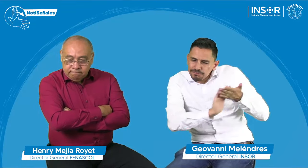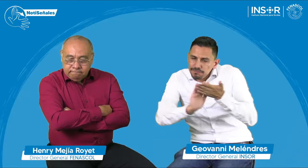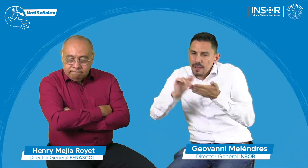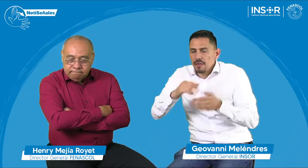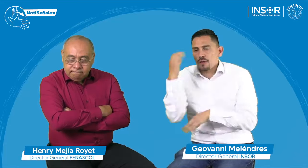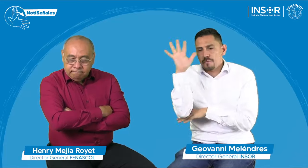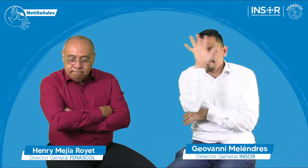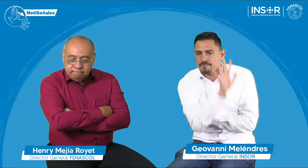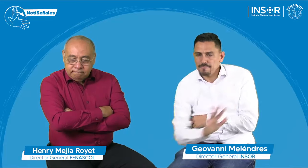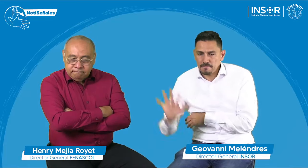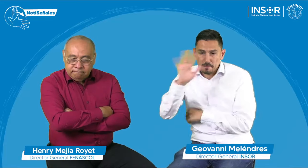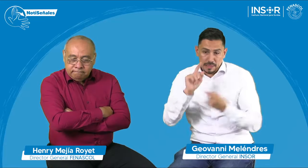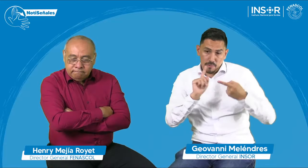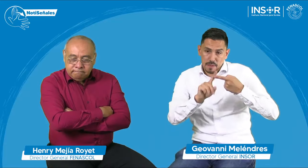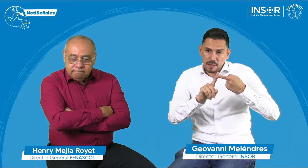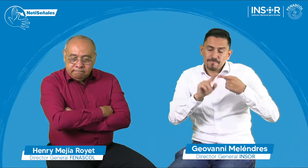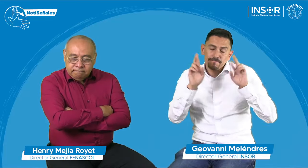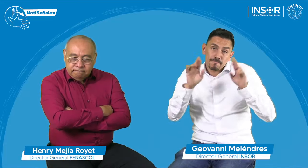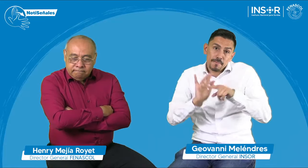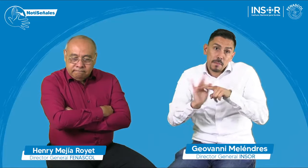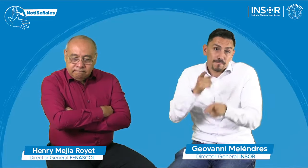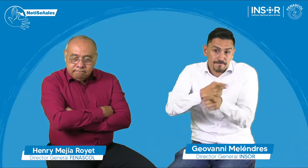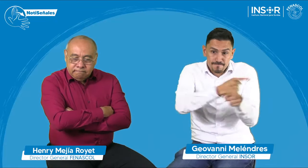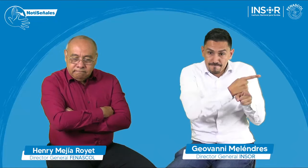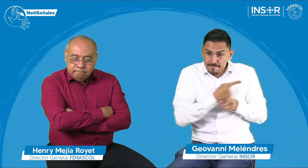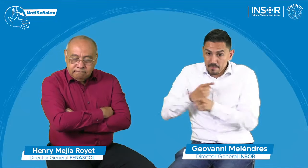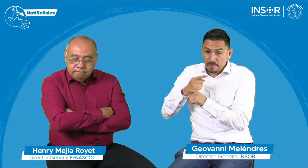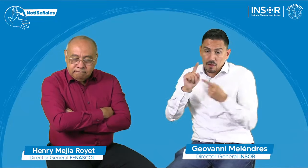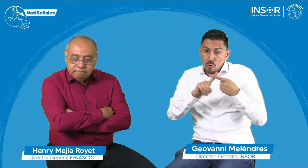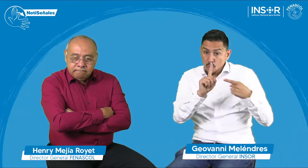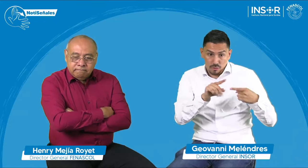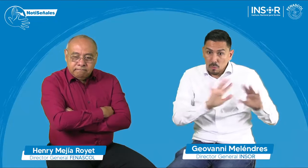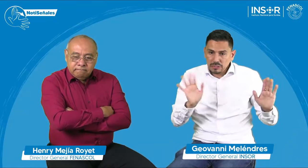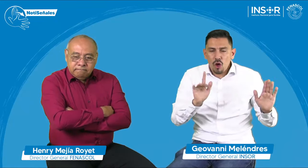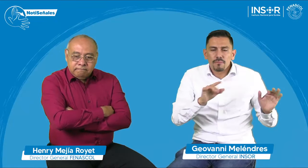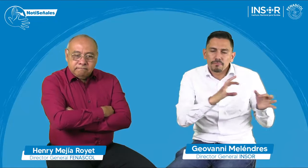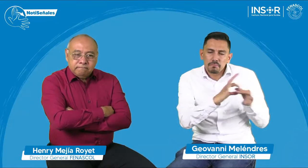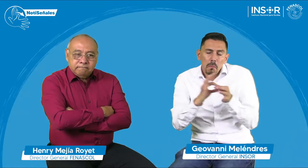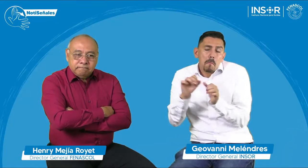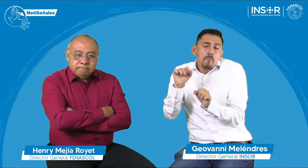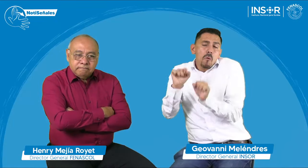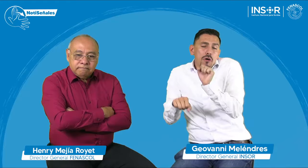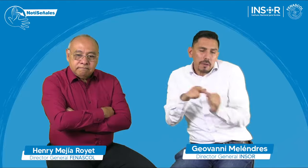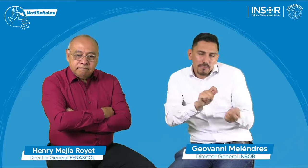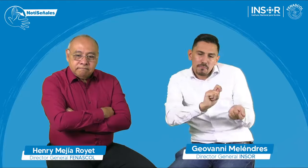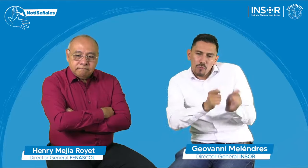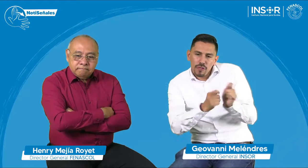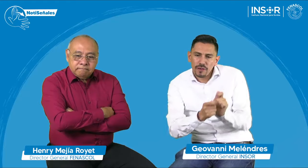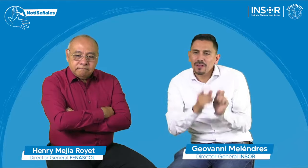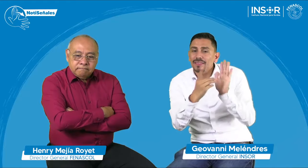paralelas hacerse a todos estos procesos a nivel nacional Ojalá